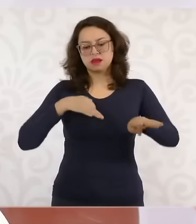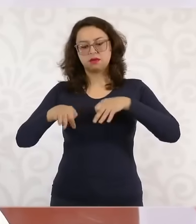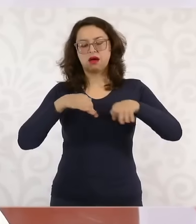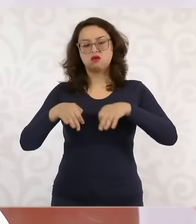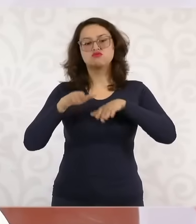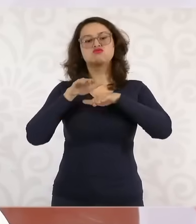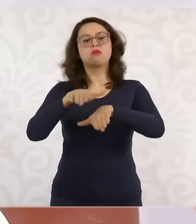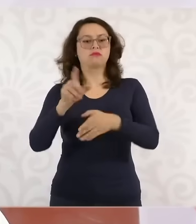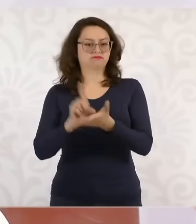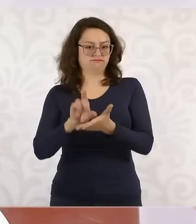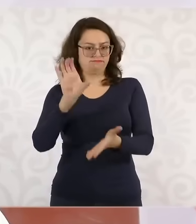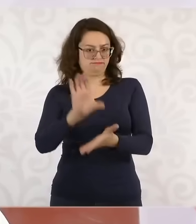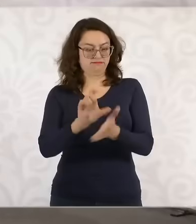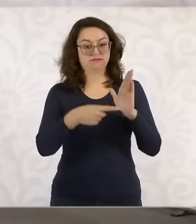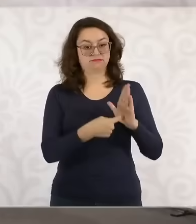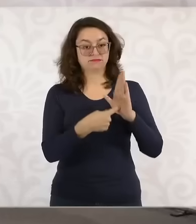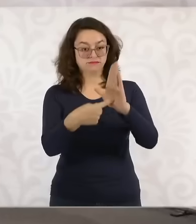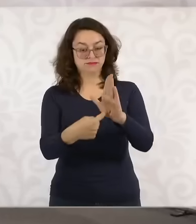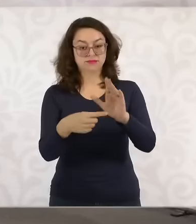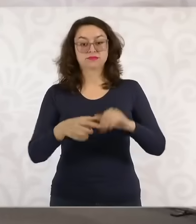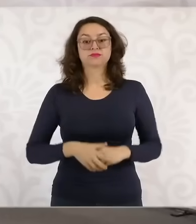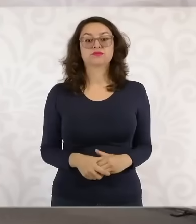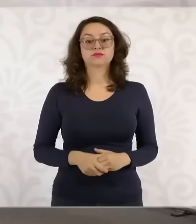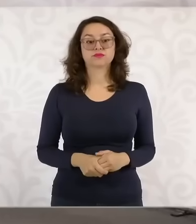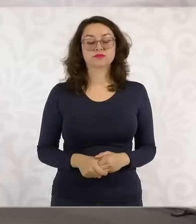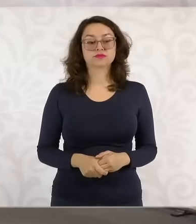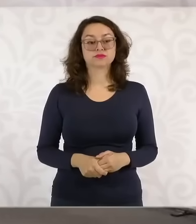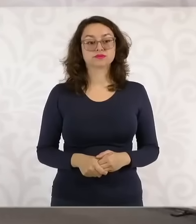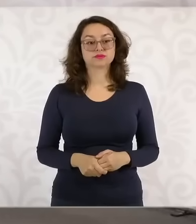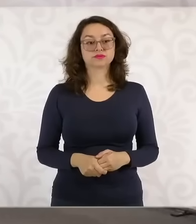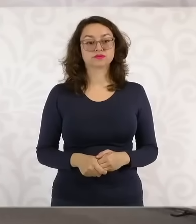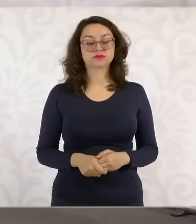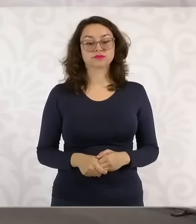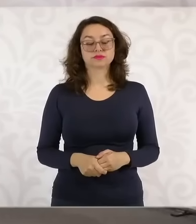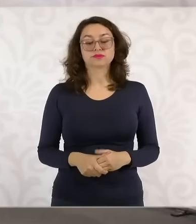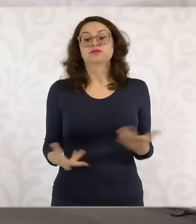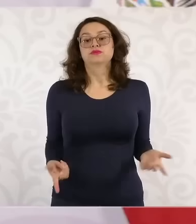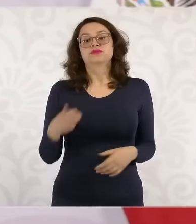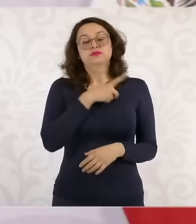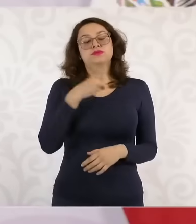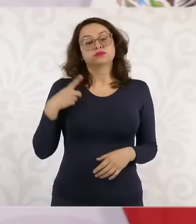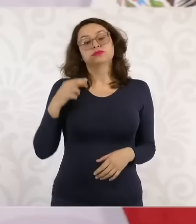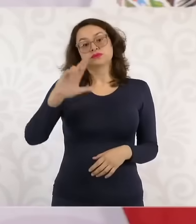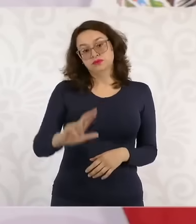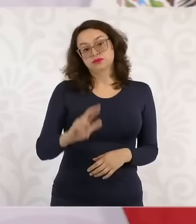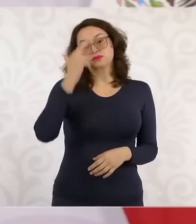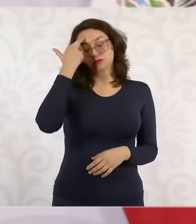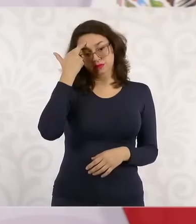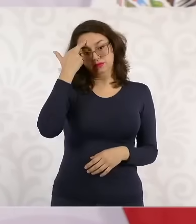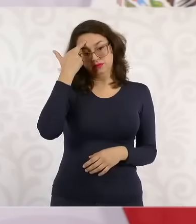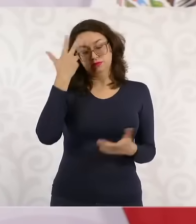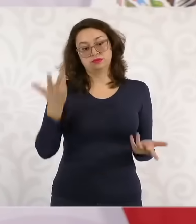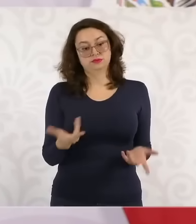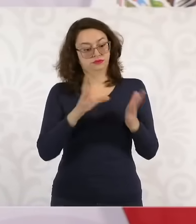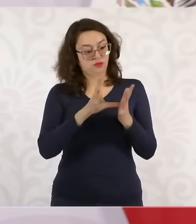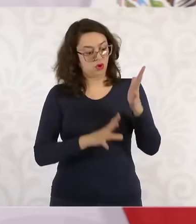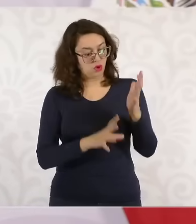Adelante. Recordar que hubo dos reformas en materia de bienestar de las personas con